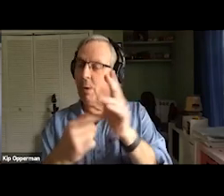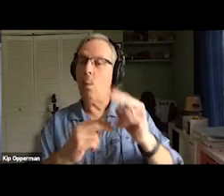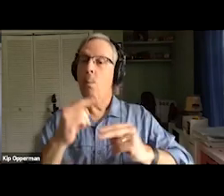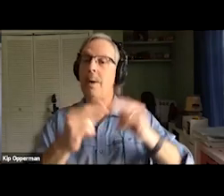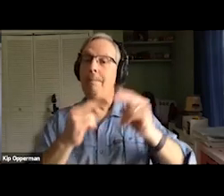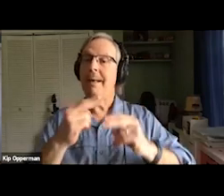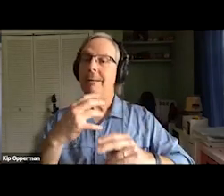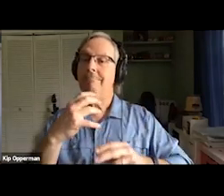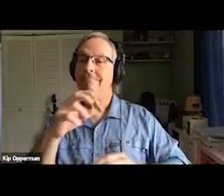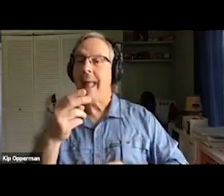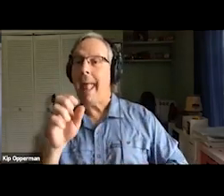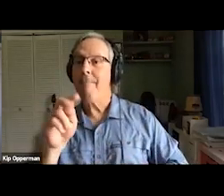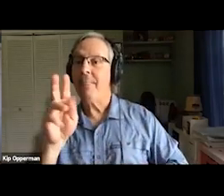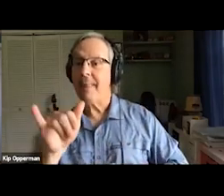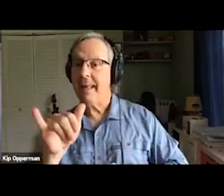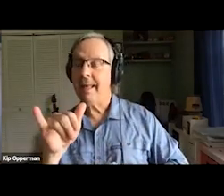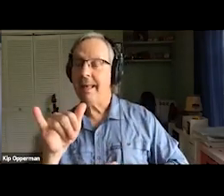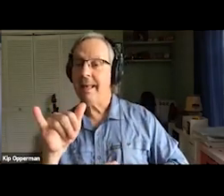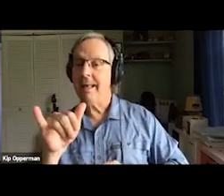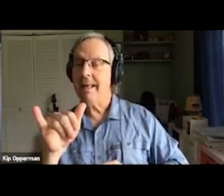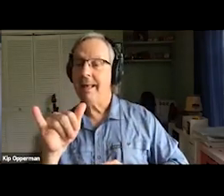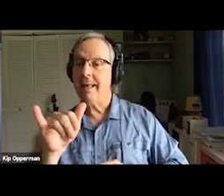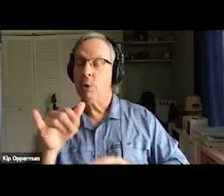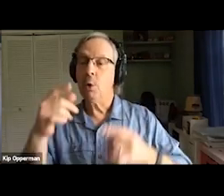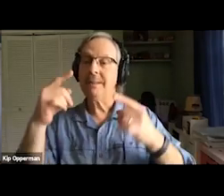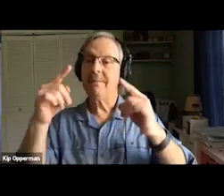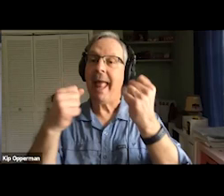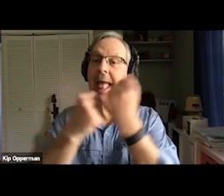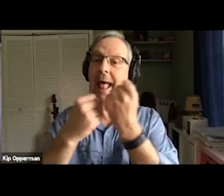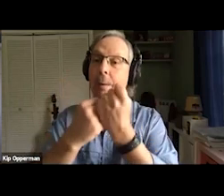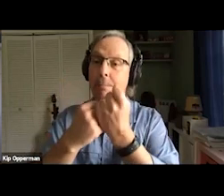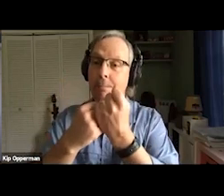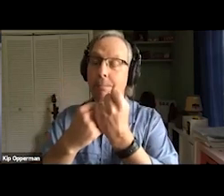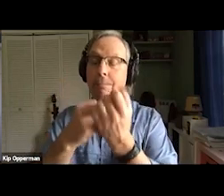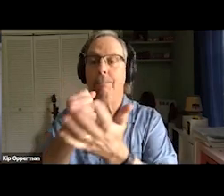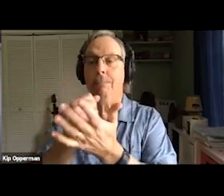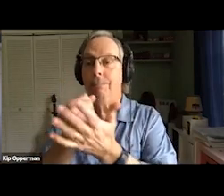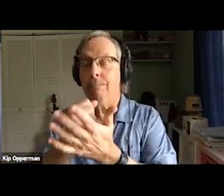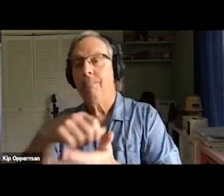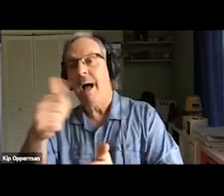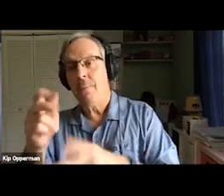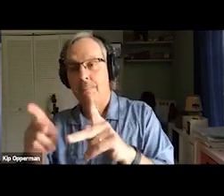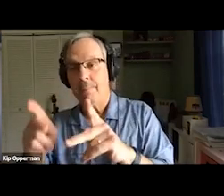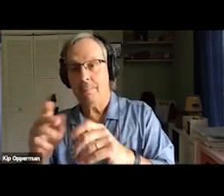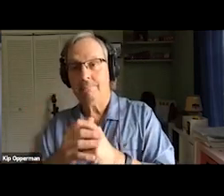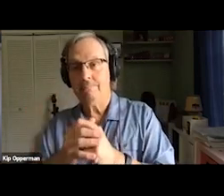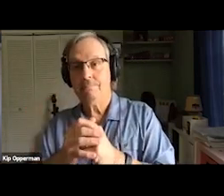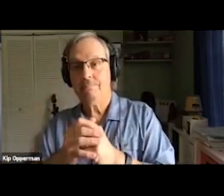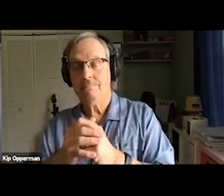y la idea de ayudar y apoyar con éxito a los demás, y de sentir con otra persona